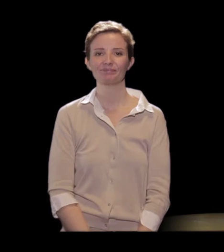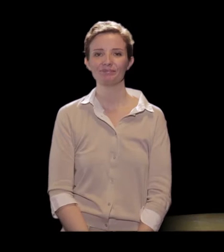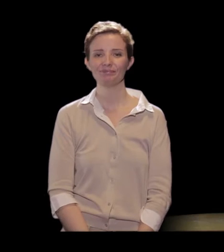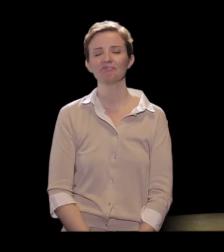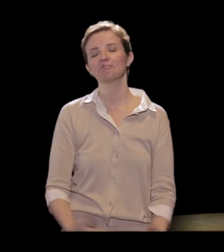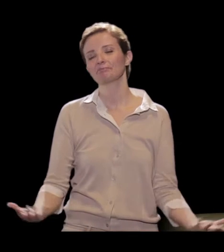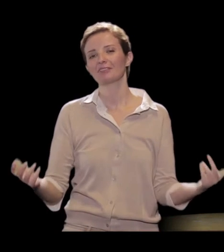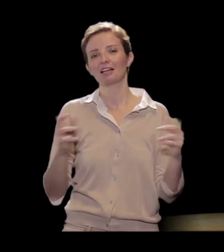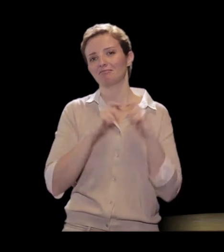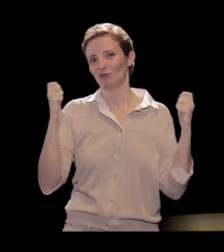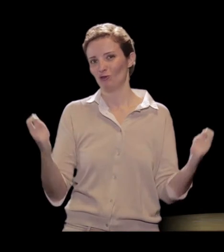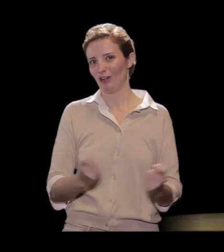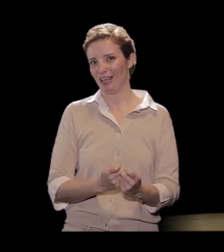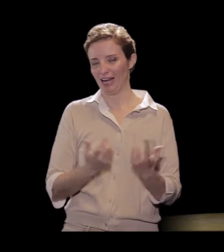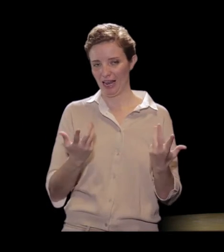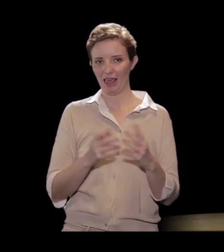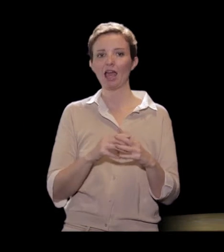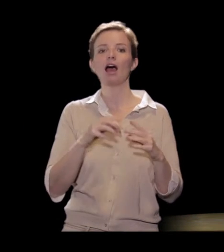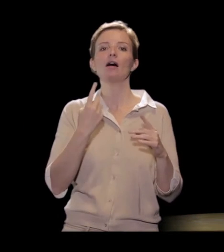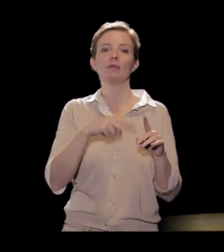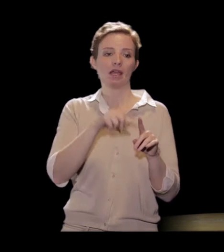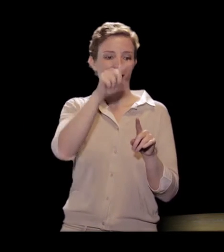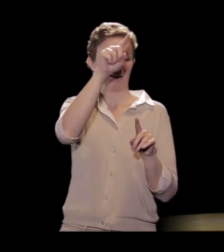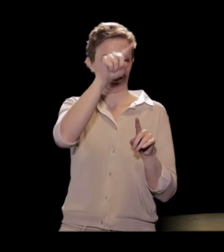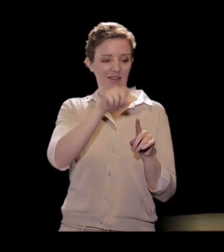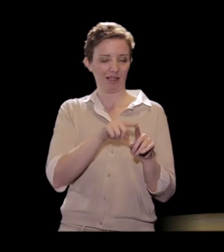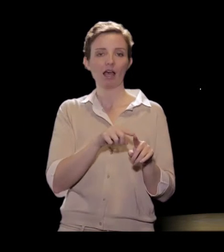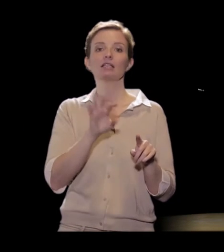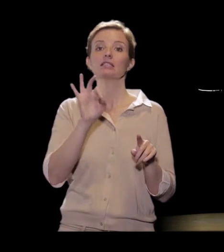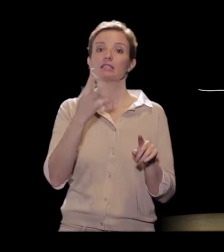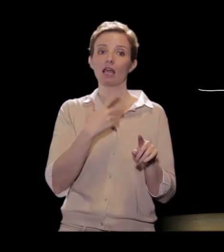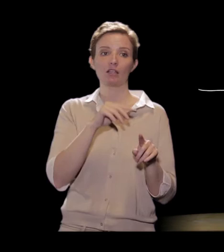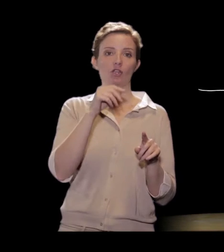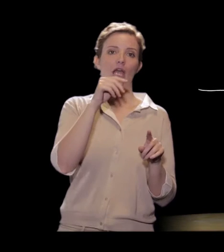Se i due punti hanno sia ascissa sia ordinata differenti,